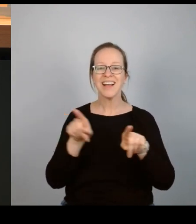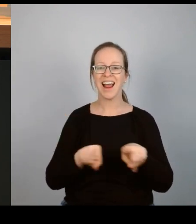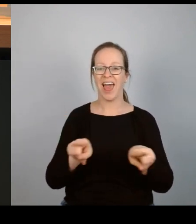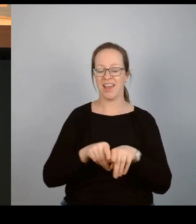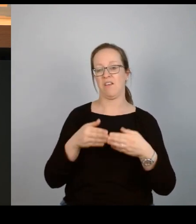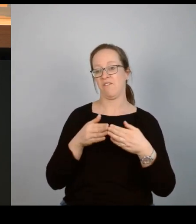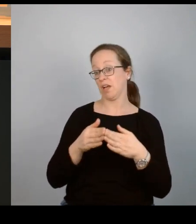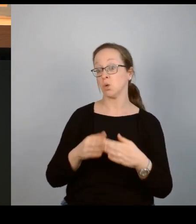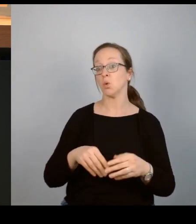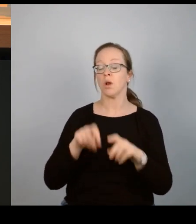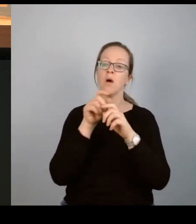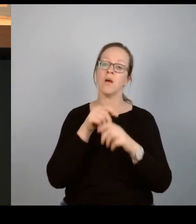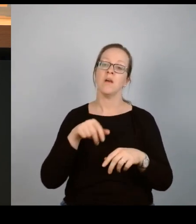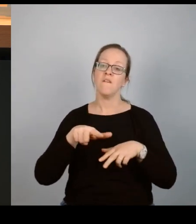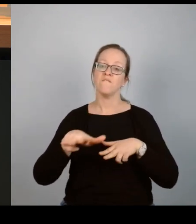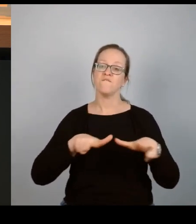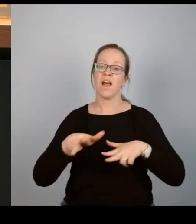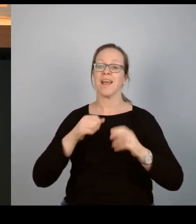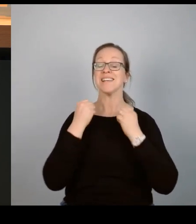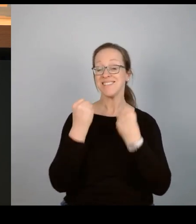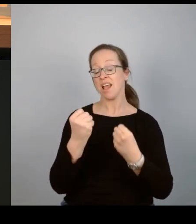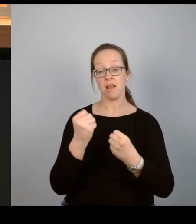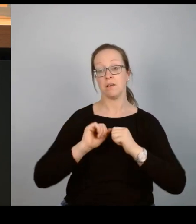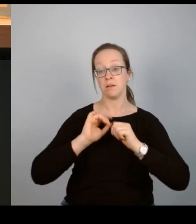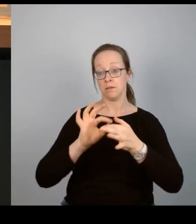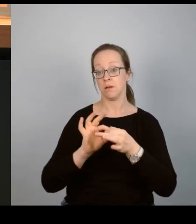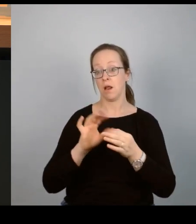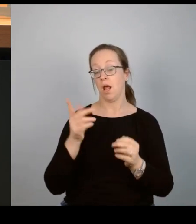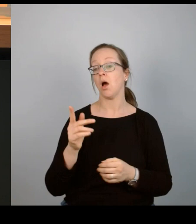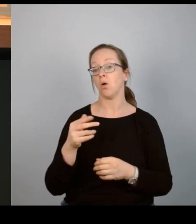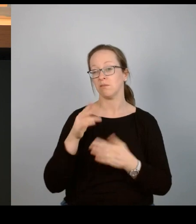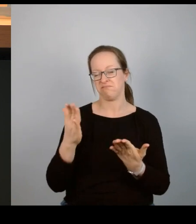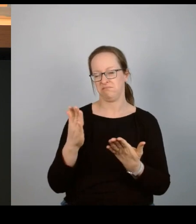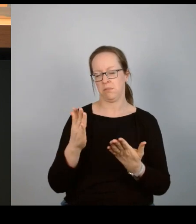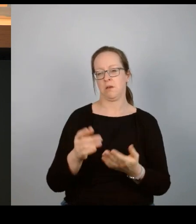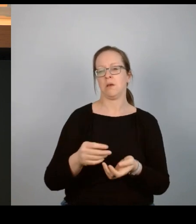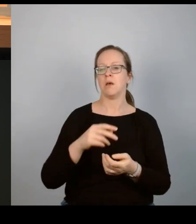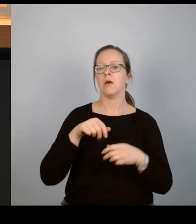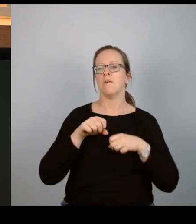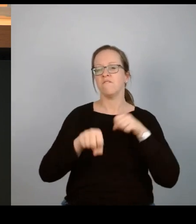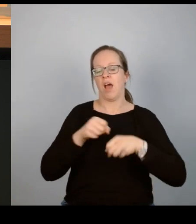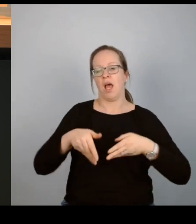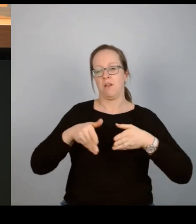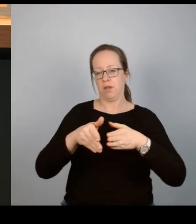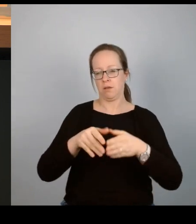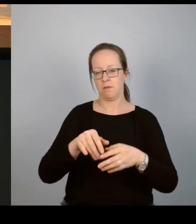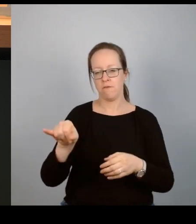in Pankow, die da ganz vorne lag. Und das hat ihre Kandidaten im Bezirksamt für das Bezirksamt